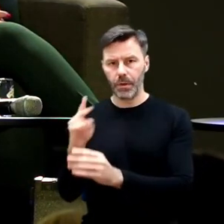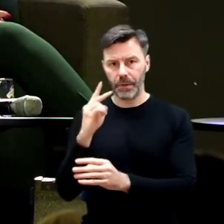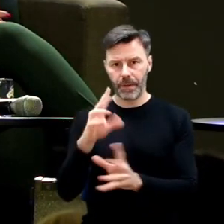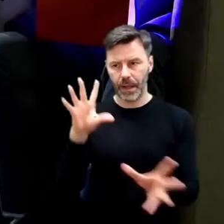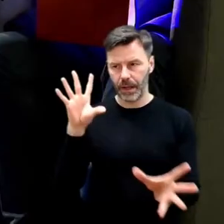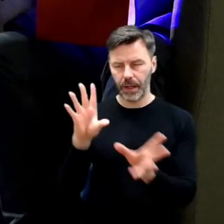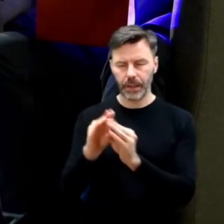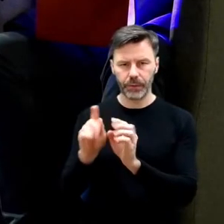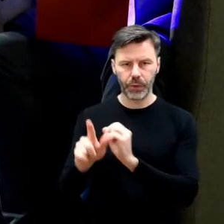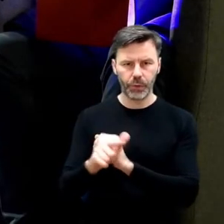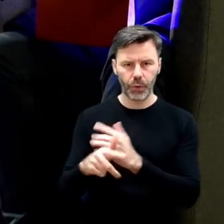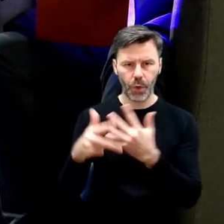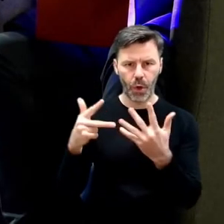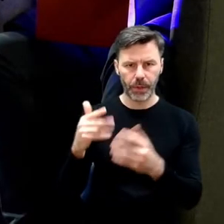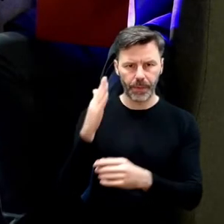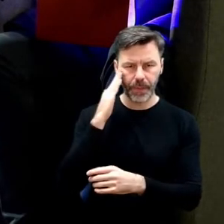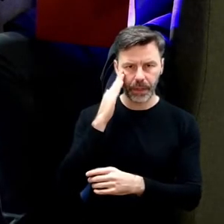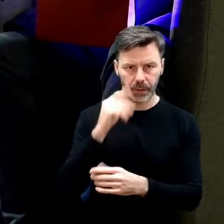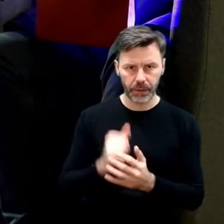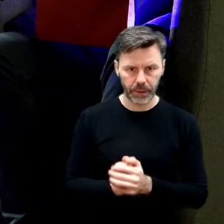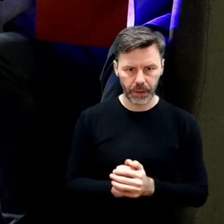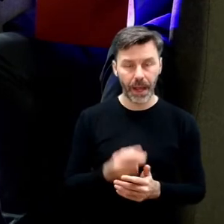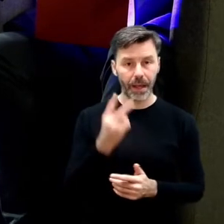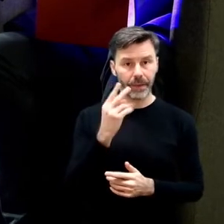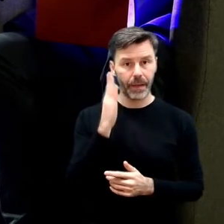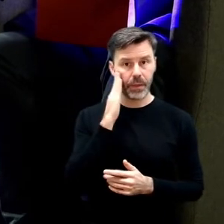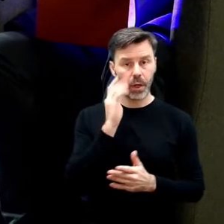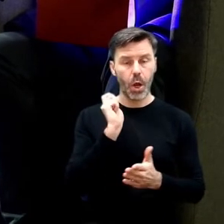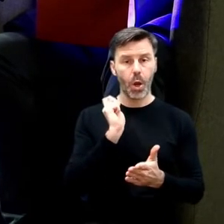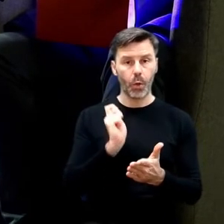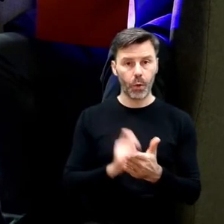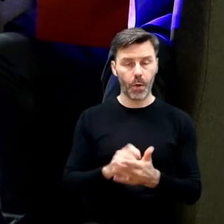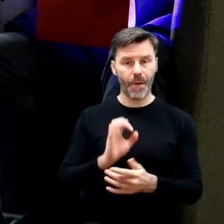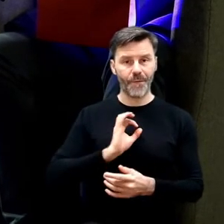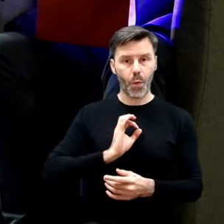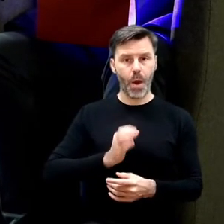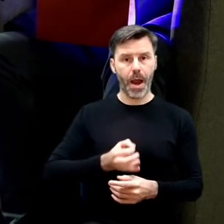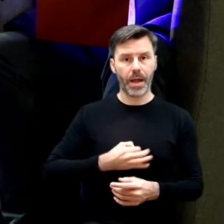Dwa mieszkania kupił właśnie właściciel na najwyższym piętrze,